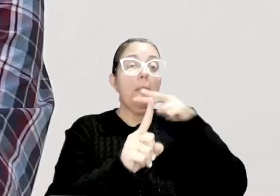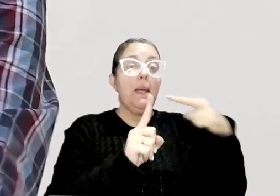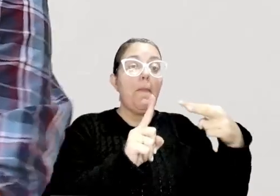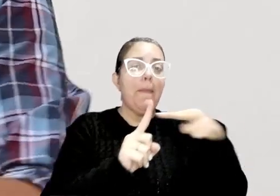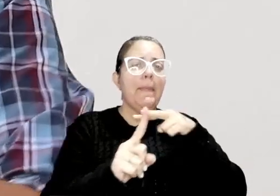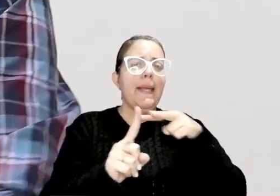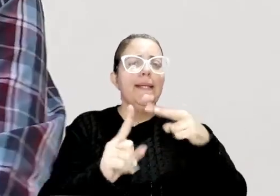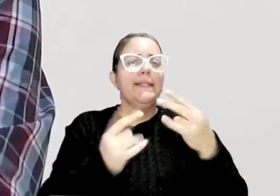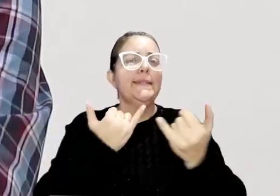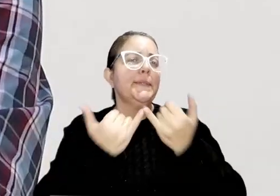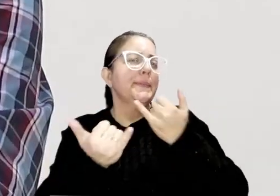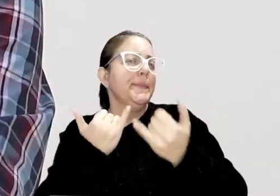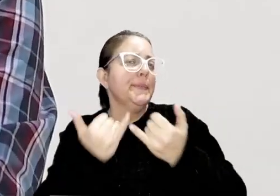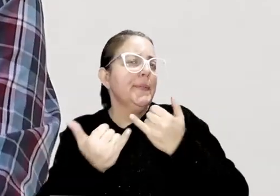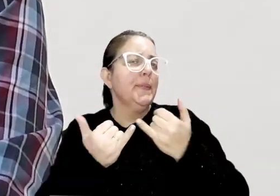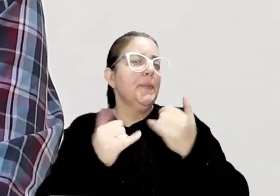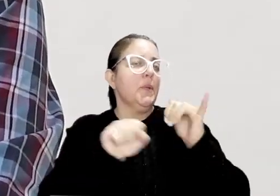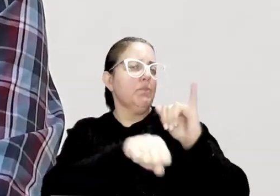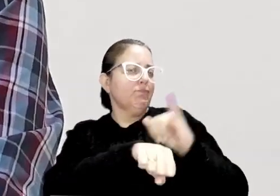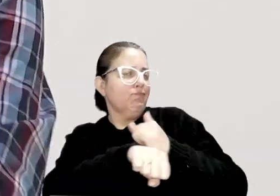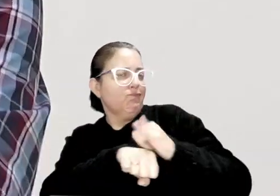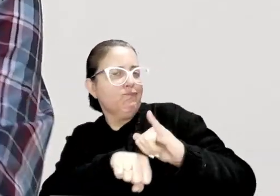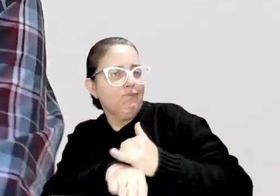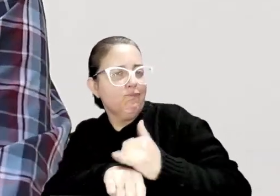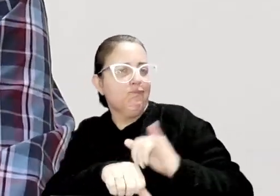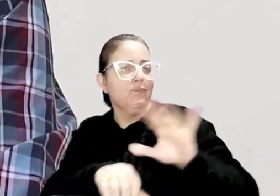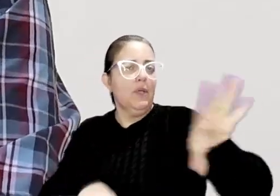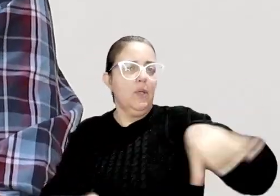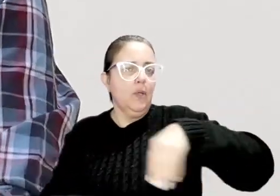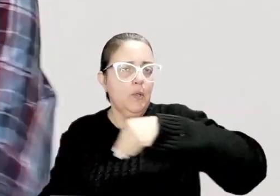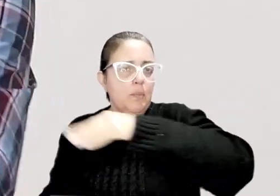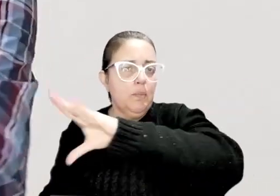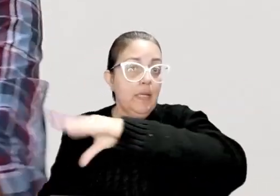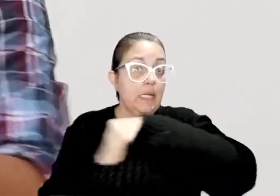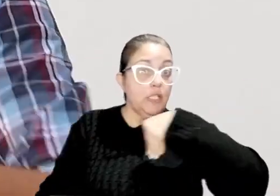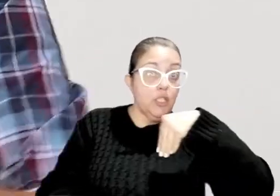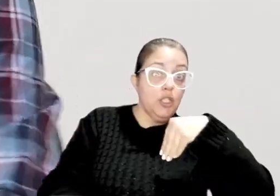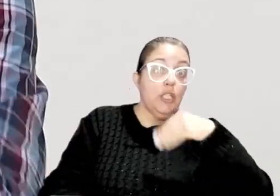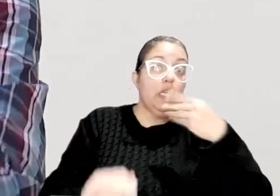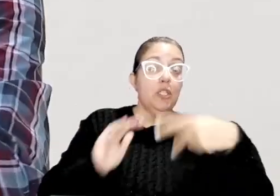licenciamento ambiental e da valiação de impacto ambiental como um processo de mediação de valores